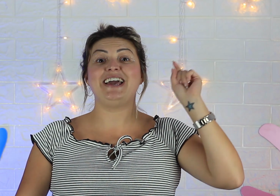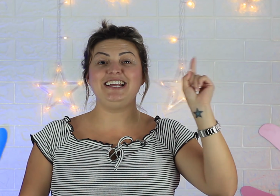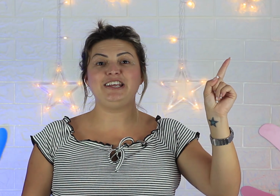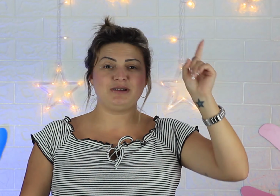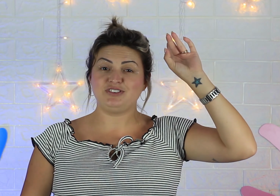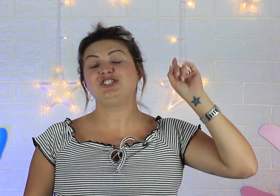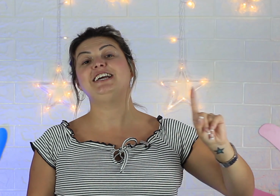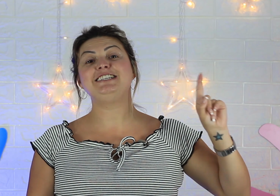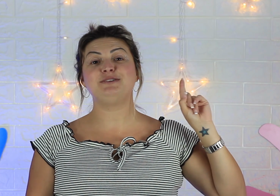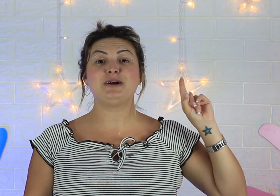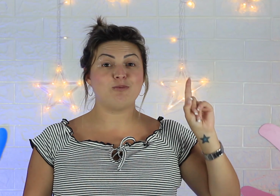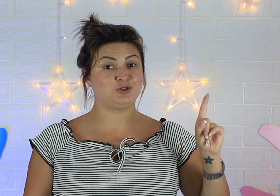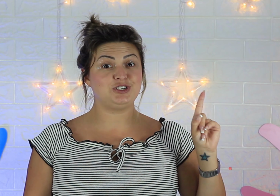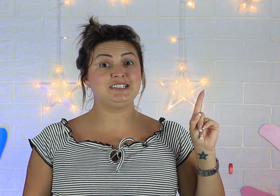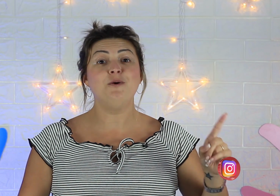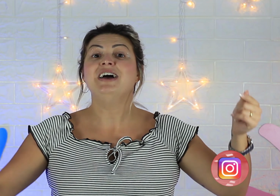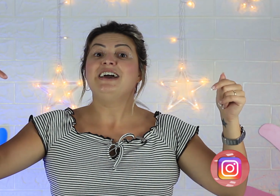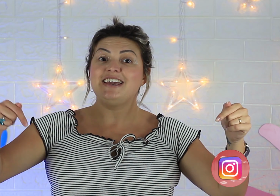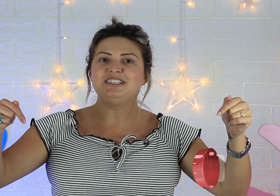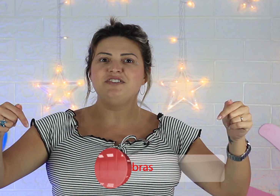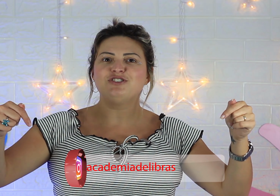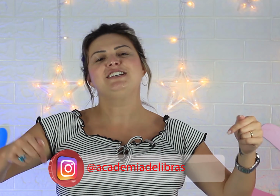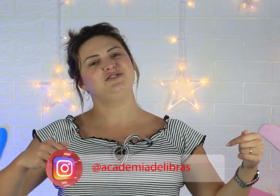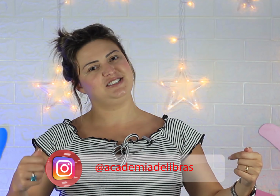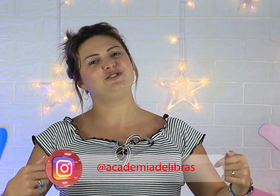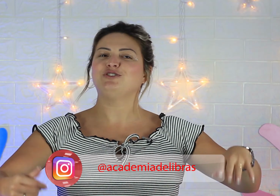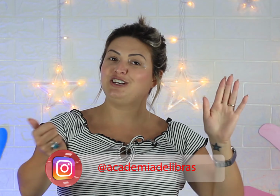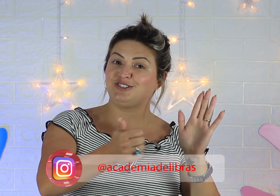sinal em Libras vou deixar aqui em cima como sugestão e esse vídeo aqui se você gostou